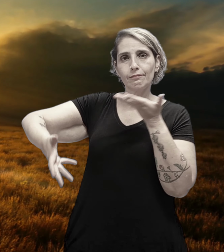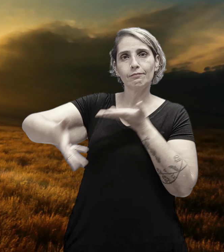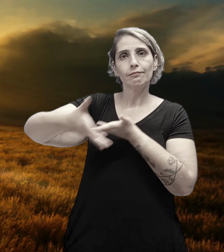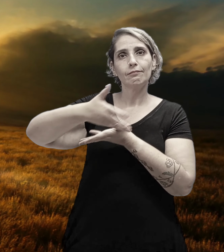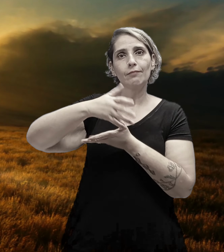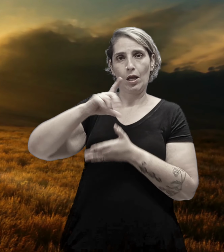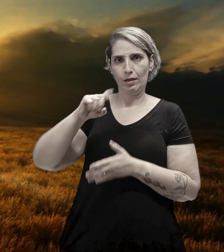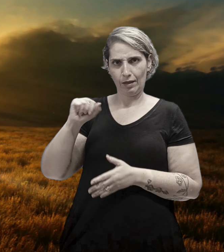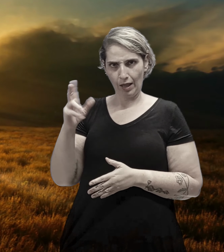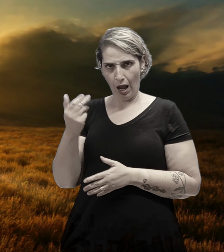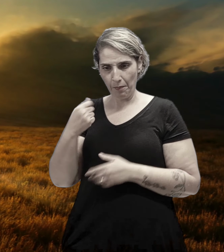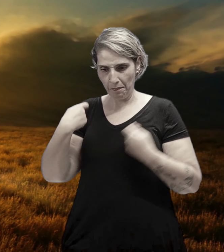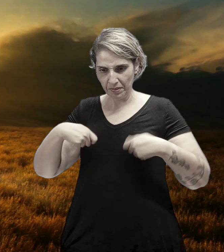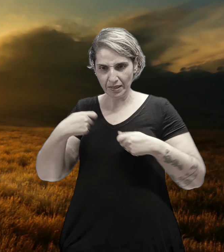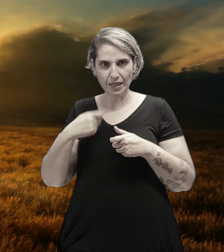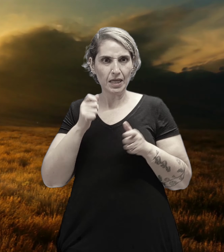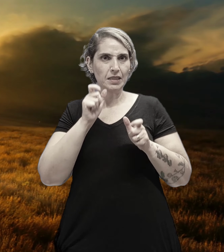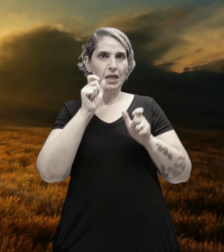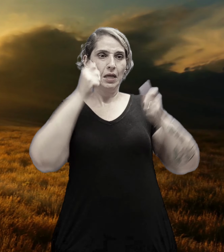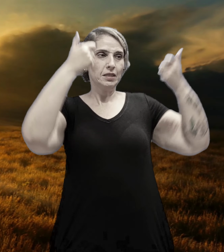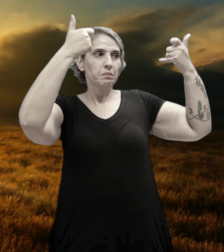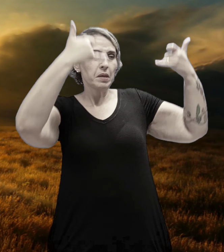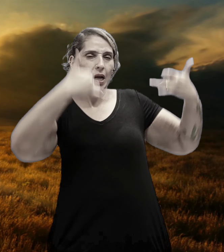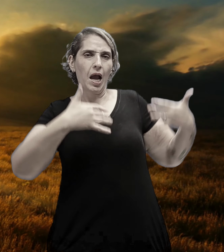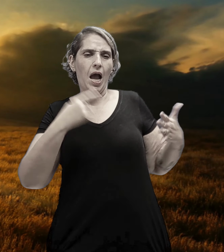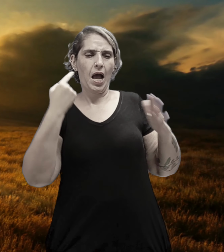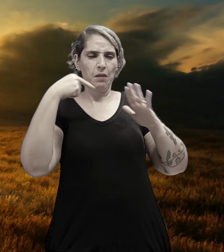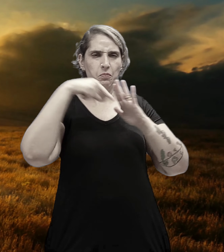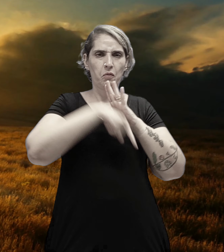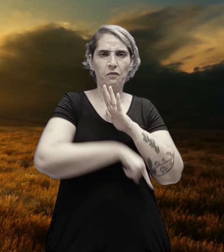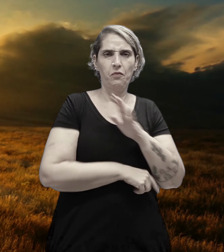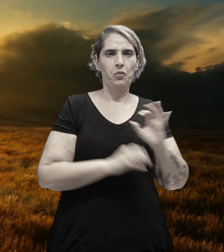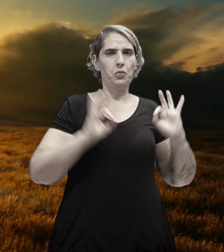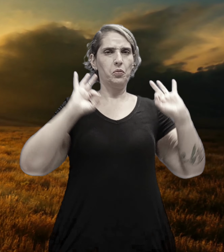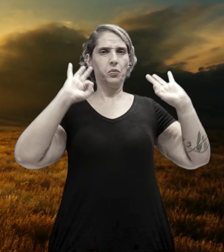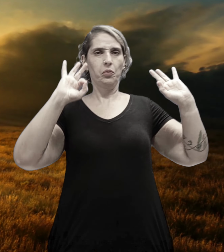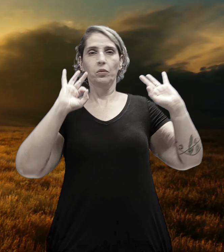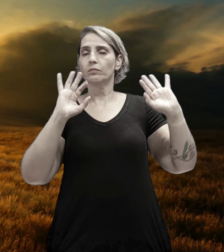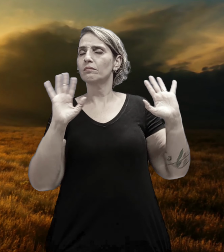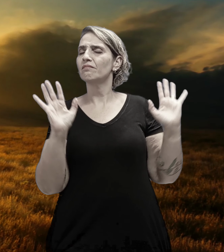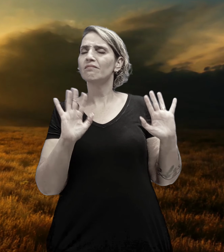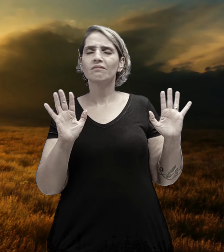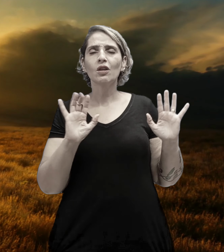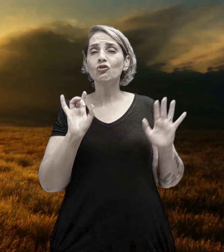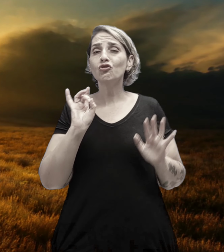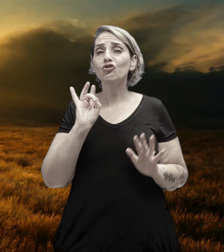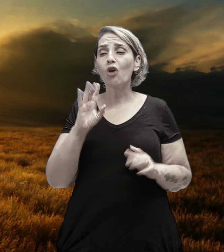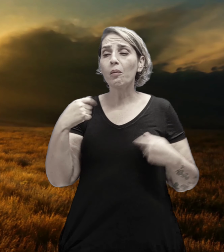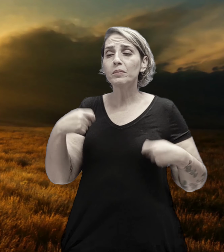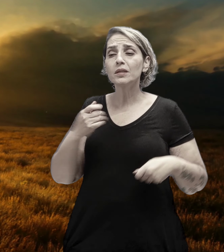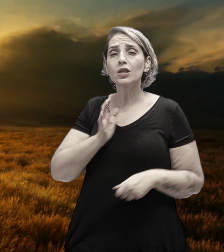O Dharma não exige palavras grandiosas, apenas a simplicidade de um coração